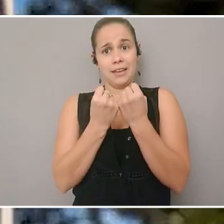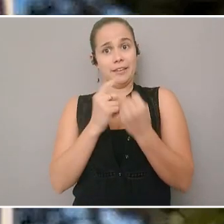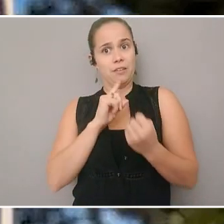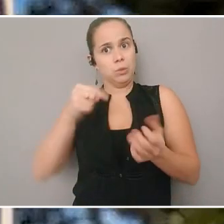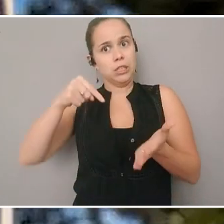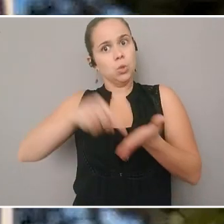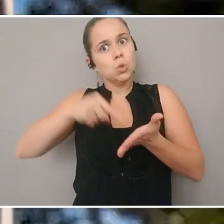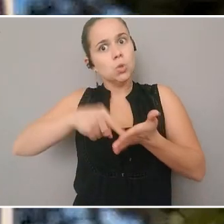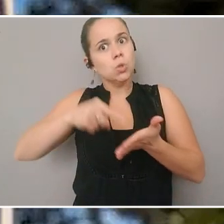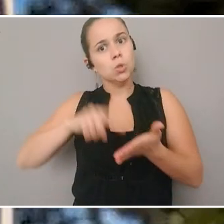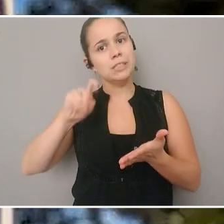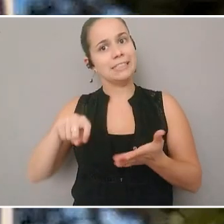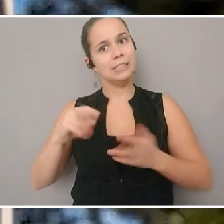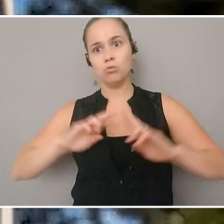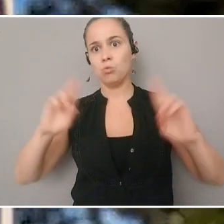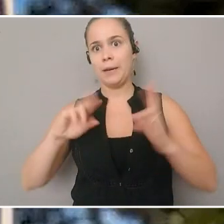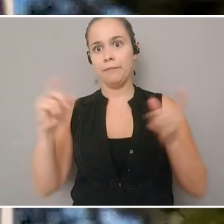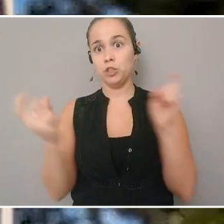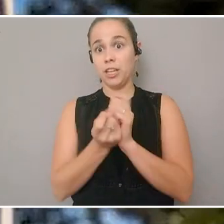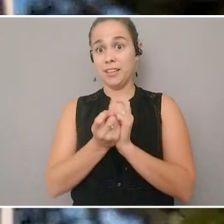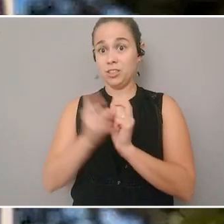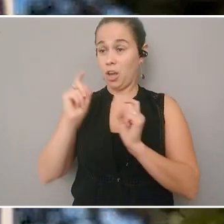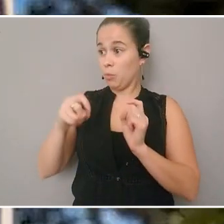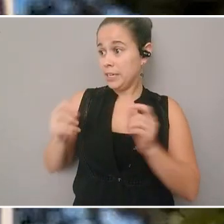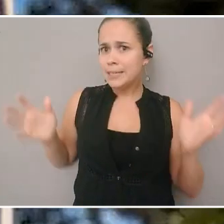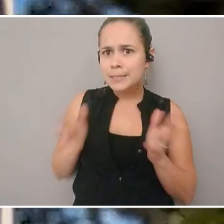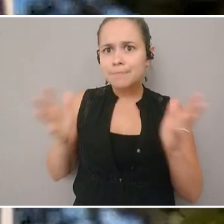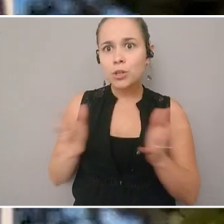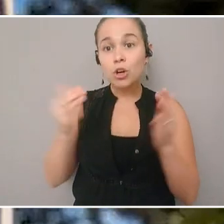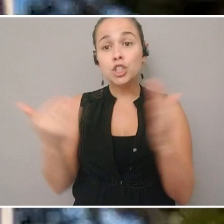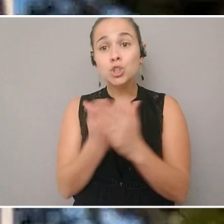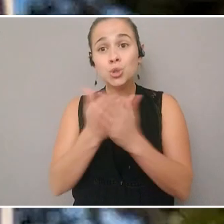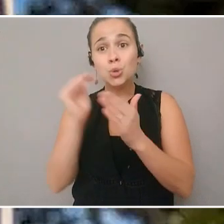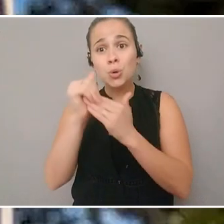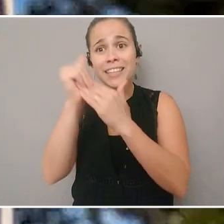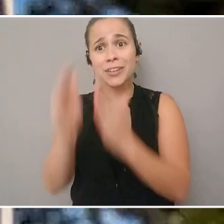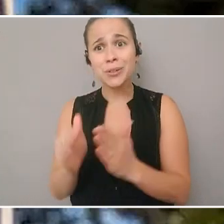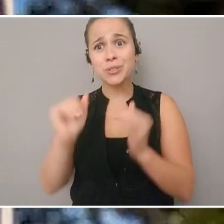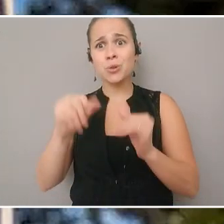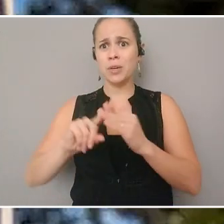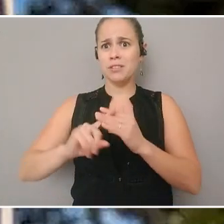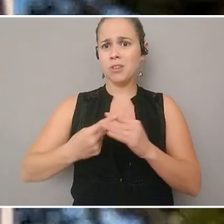formar nuevos líderes que puedan dar un paso valiente